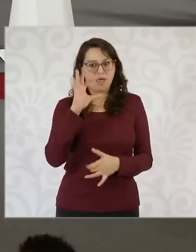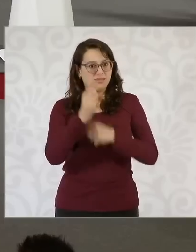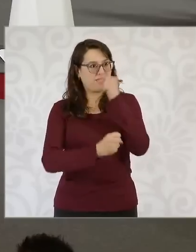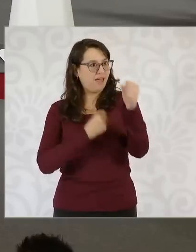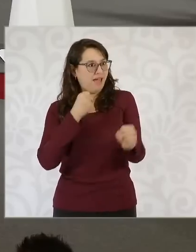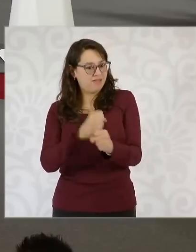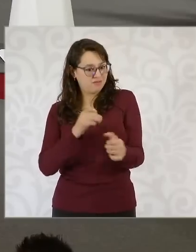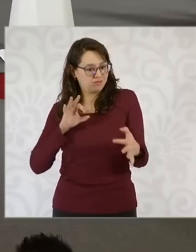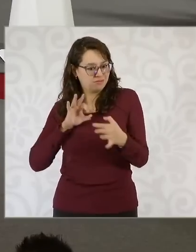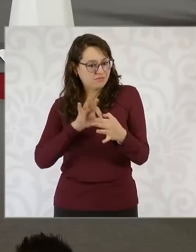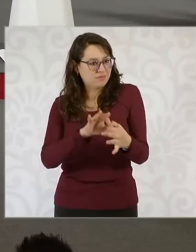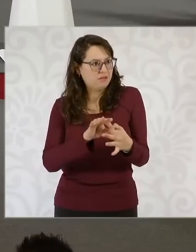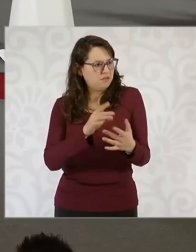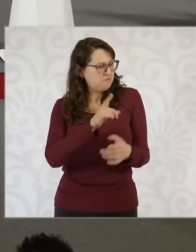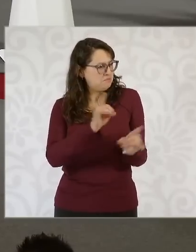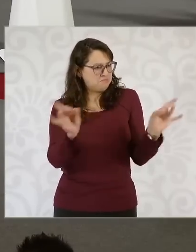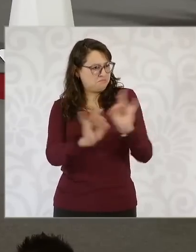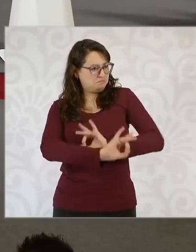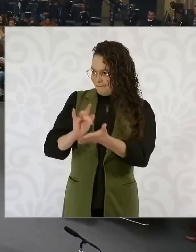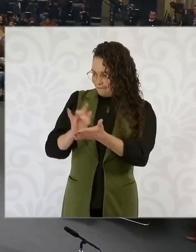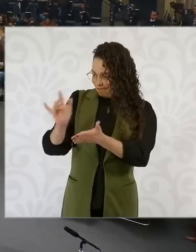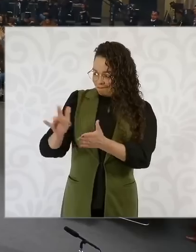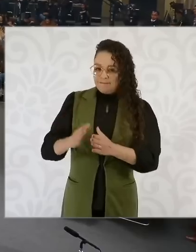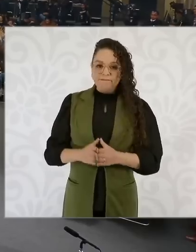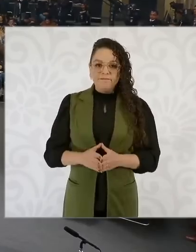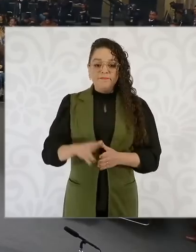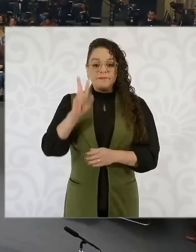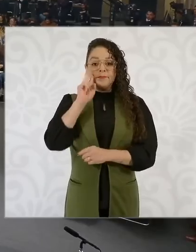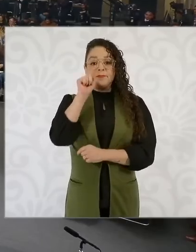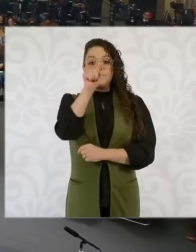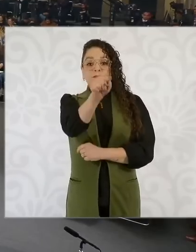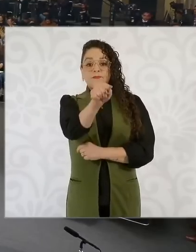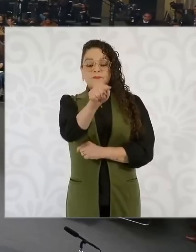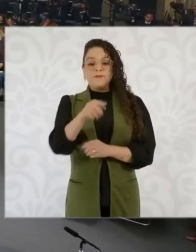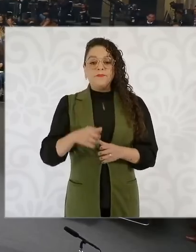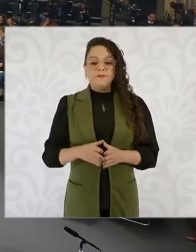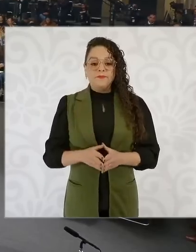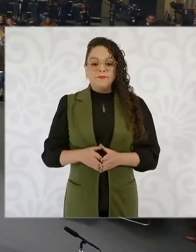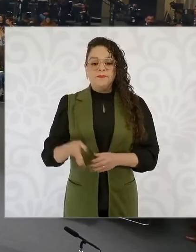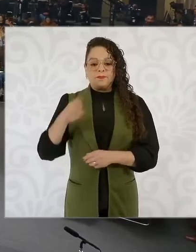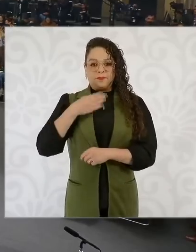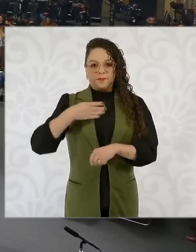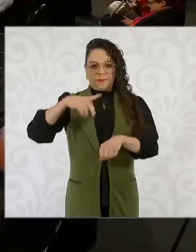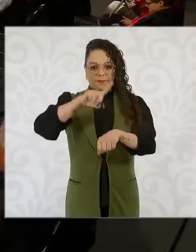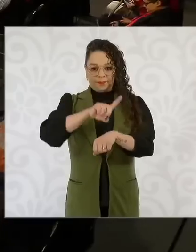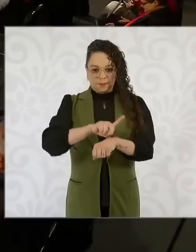gracias pres gracias Marcel doctora buen día igual para todos Carlos Guzmán de 4